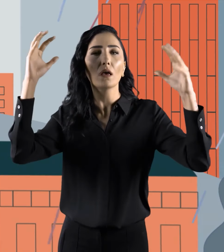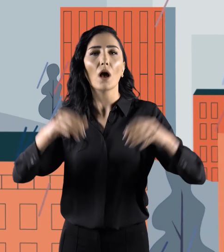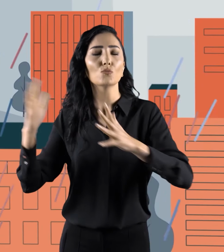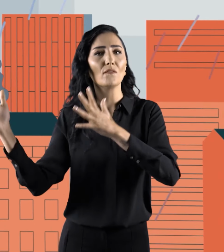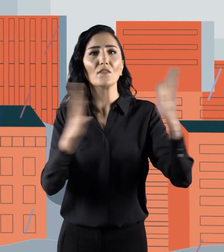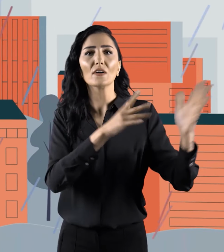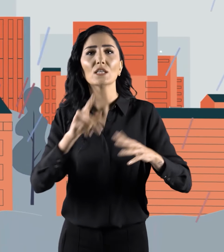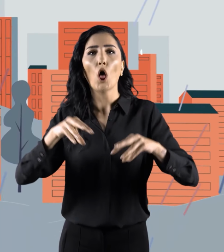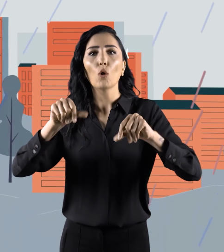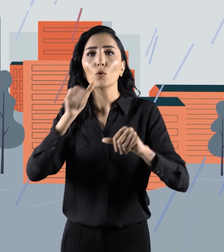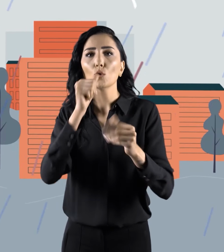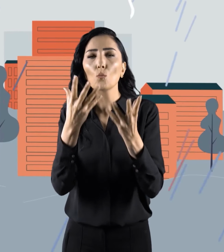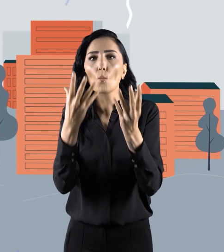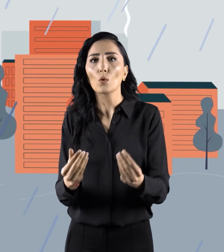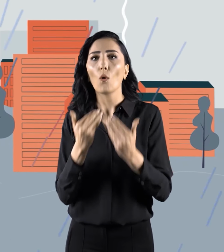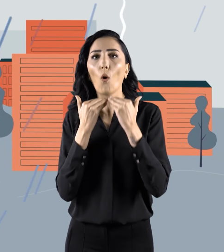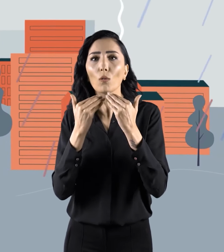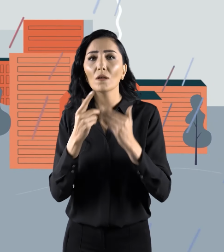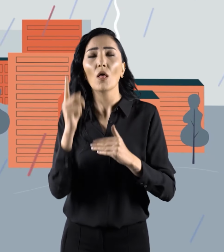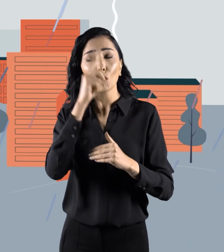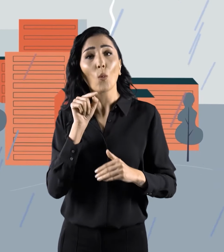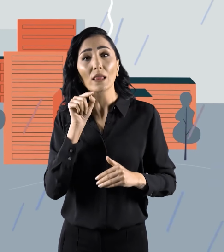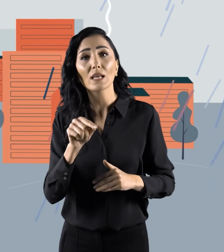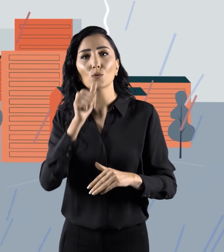şiddetli yağış ve fırtınalarda toprak, suyu çekemez